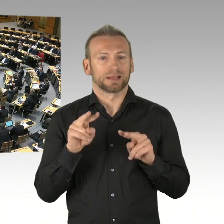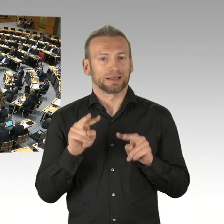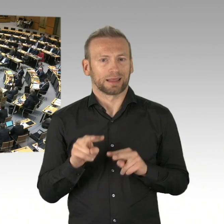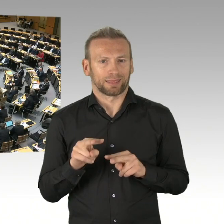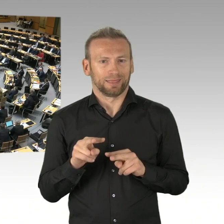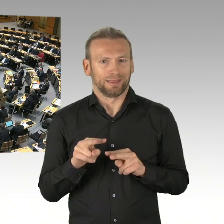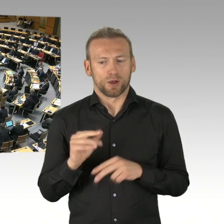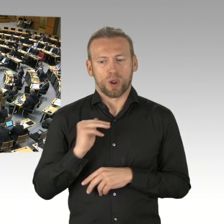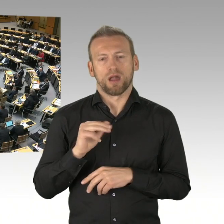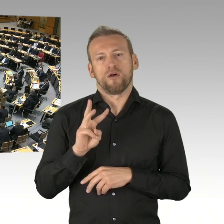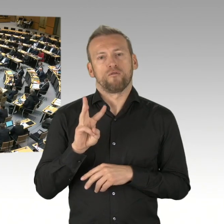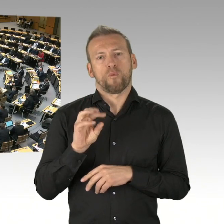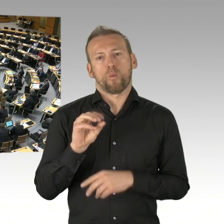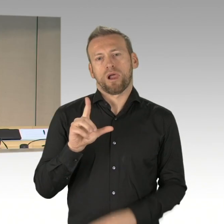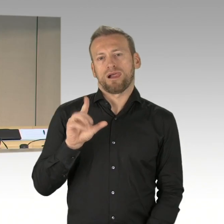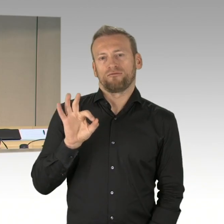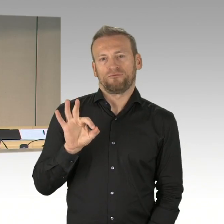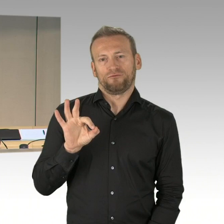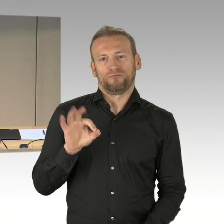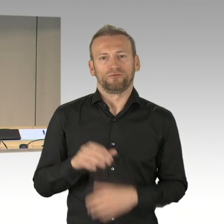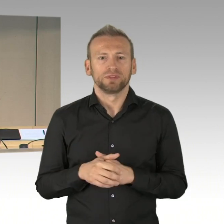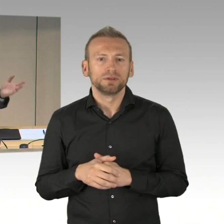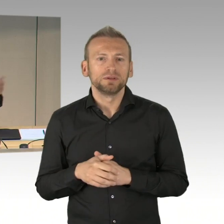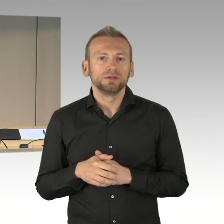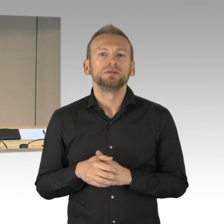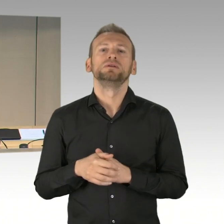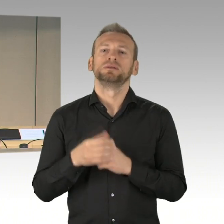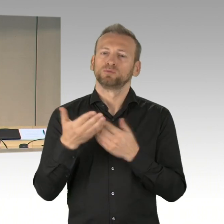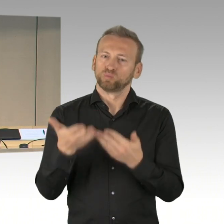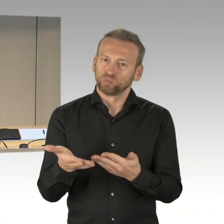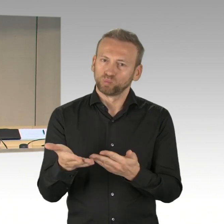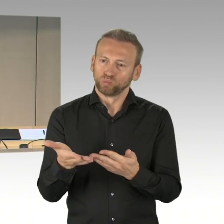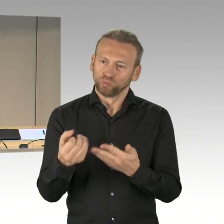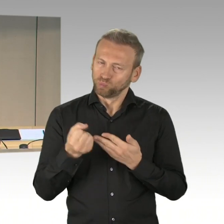für die geleistete Arbeit hier im Parlament. Ich hab Sie ja in den unterschiedlichen Rollen erlebt,